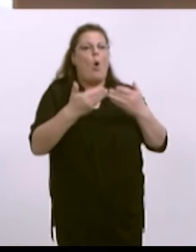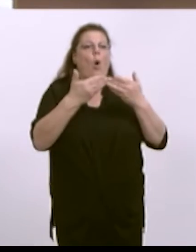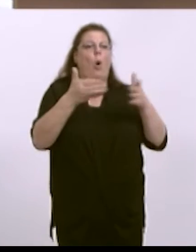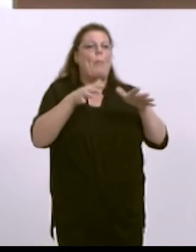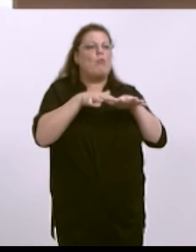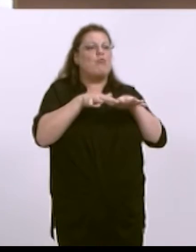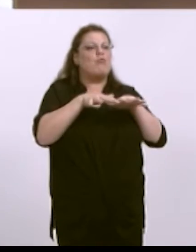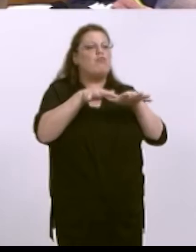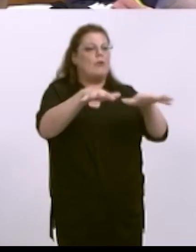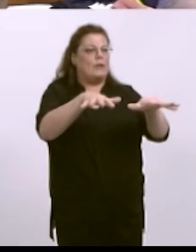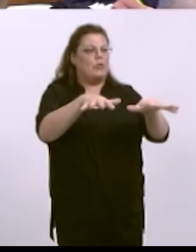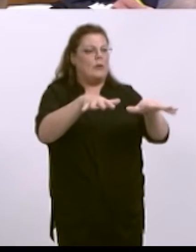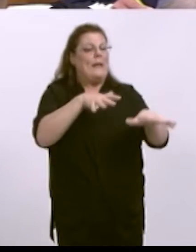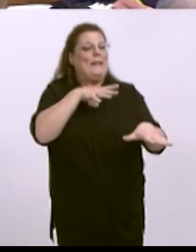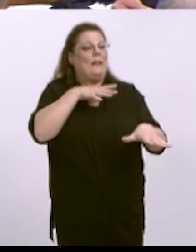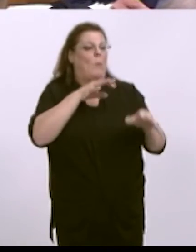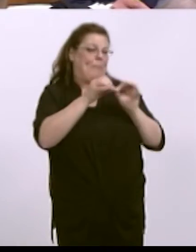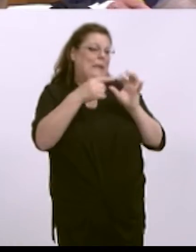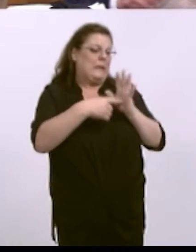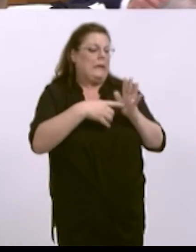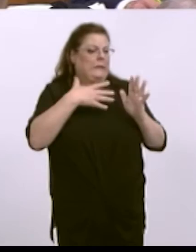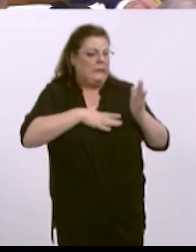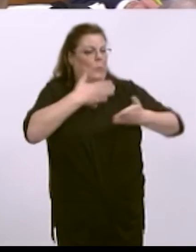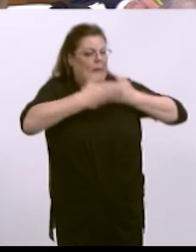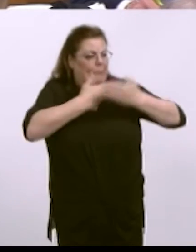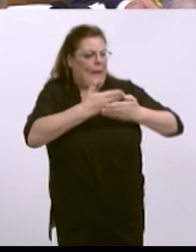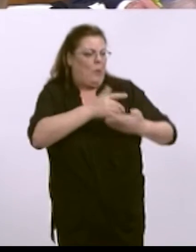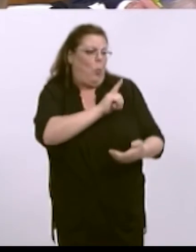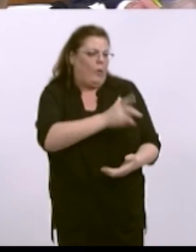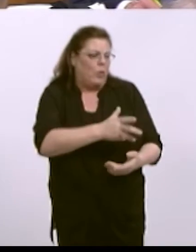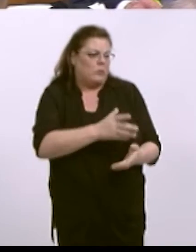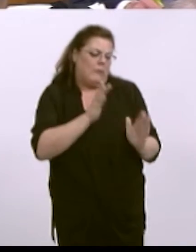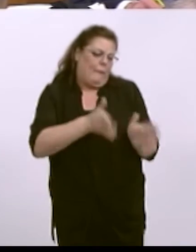y dywedais yn gynharach, maeín bosib i bobl edrych ar gynlluniau fel Allwedd Band Eang